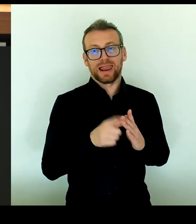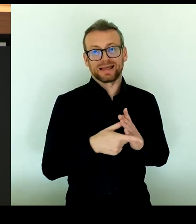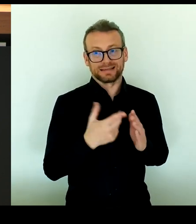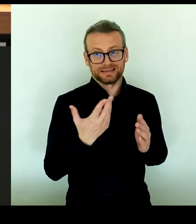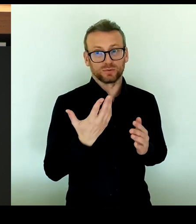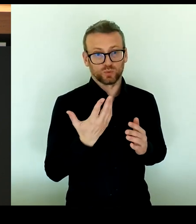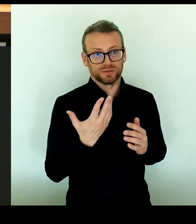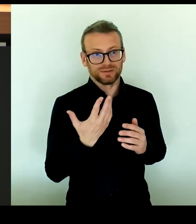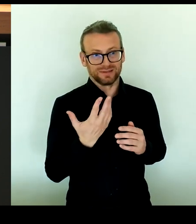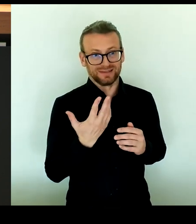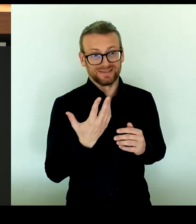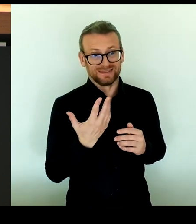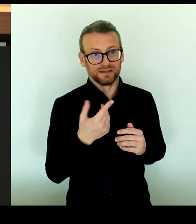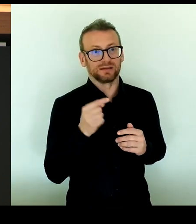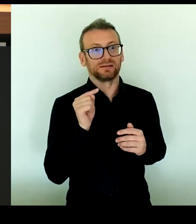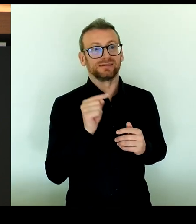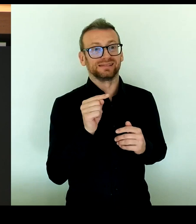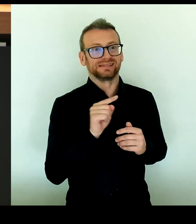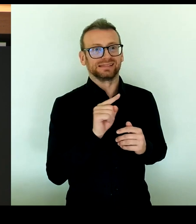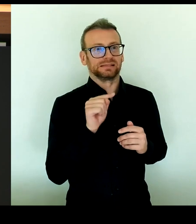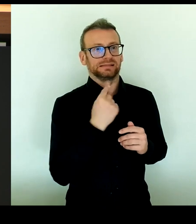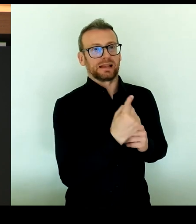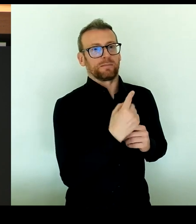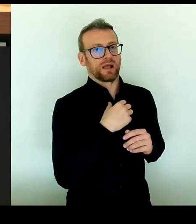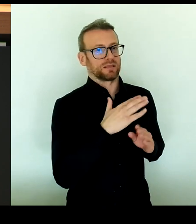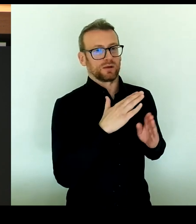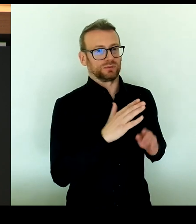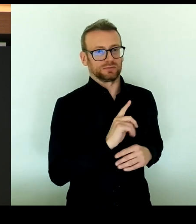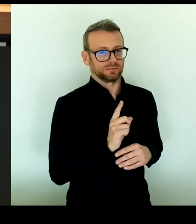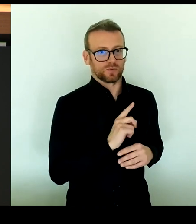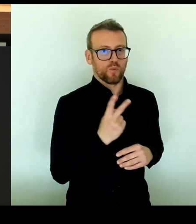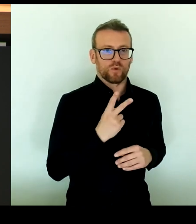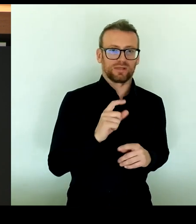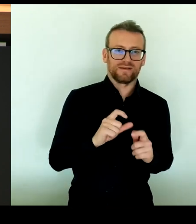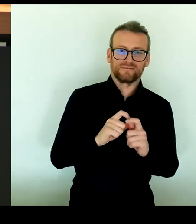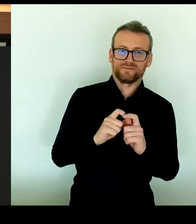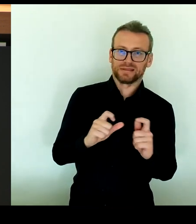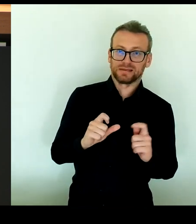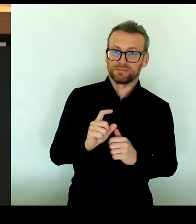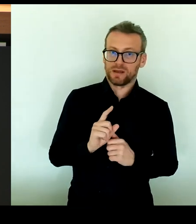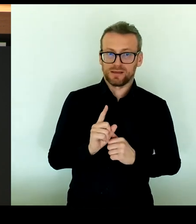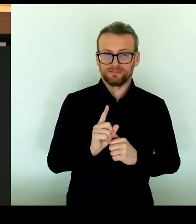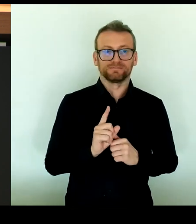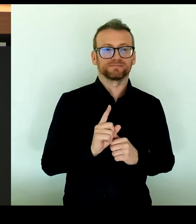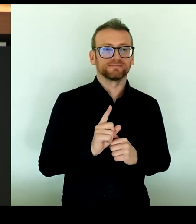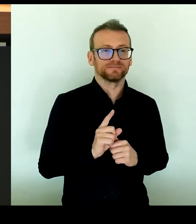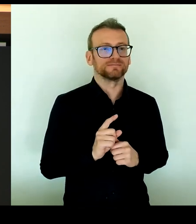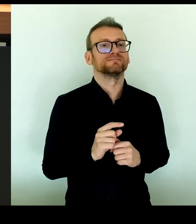2020 förmlich beanstandet. Leider kamen solche Vorfälle auch in den darauf folgenden Jahren vor.